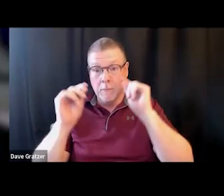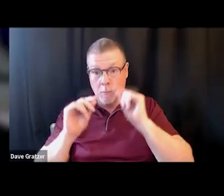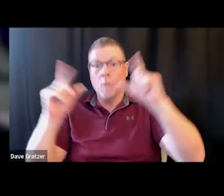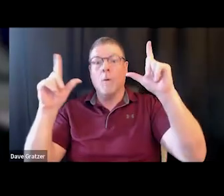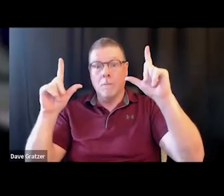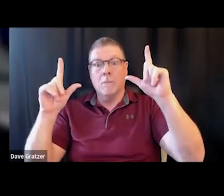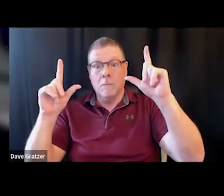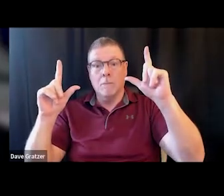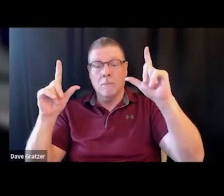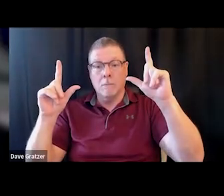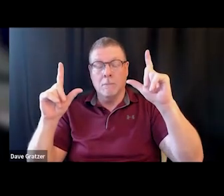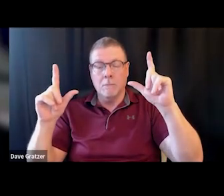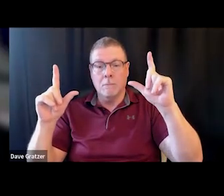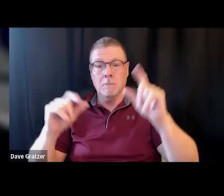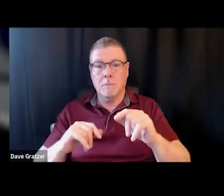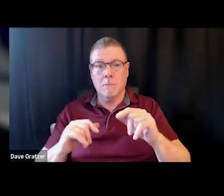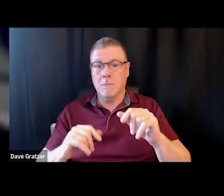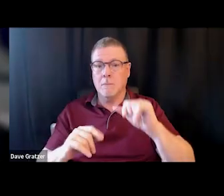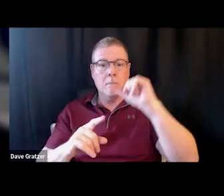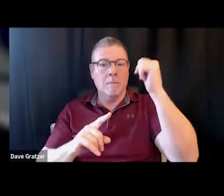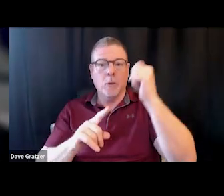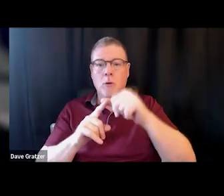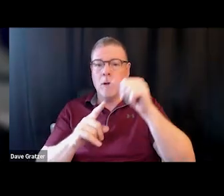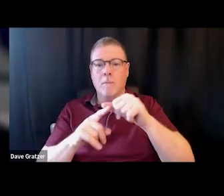y no recuerdo mucho después.